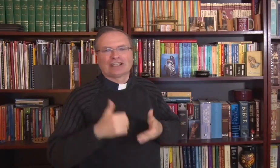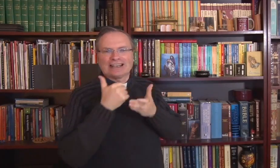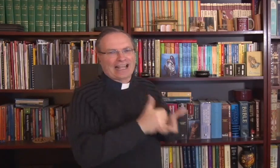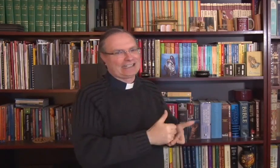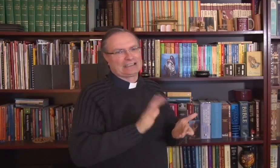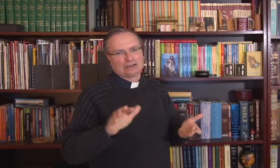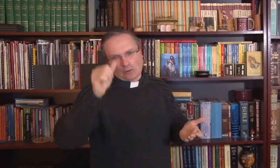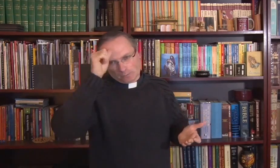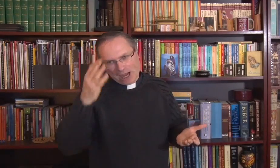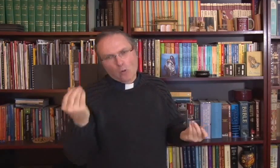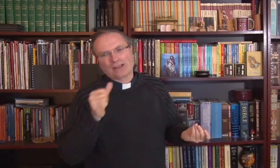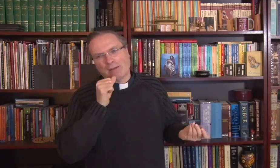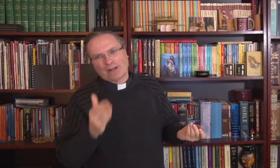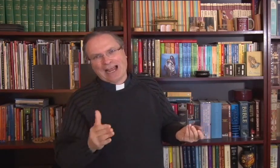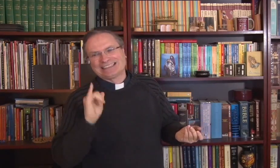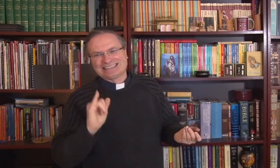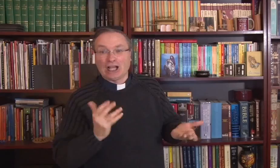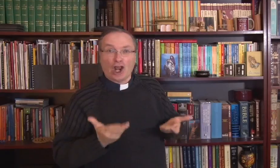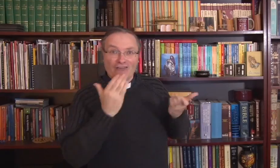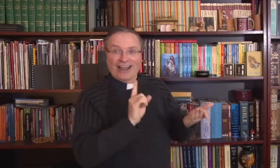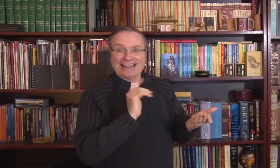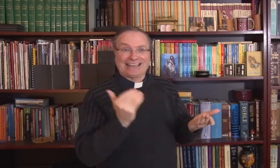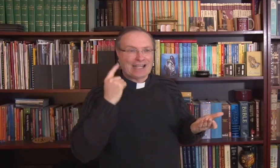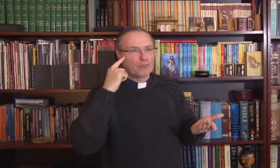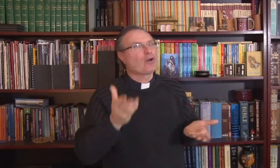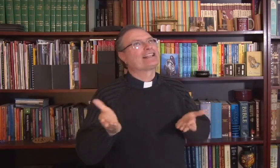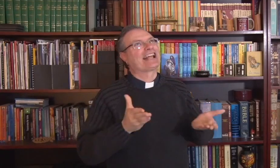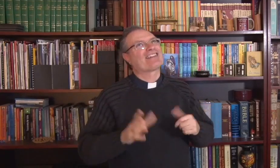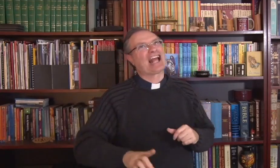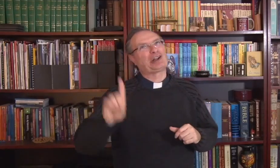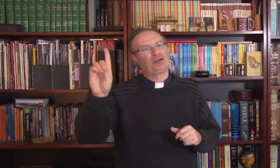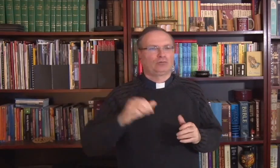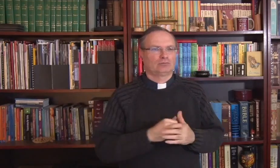d’aider son père ou sa mère, si l’offrande était pour le service à Dieu.